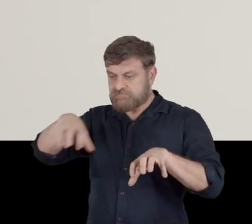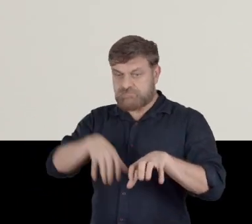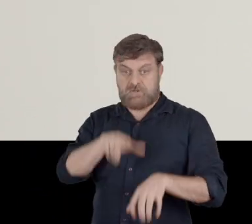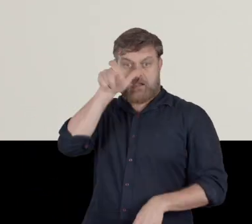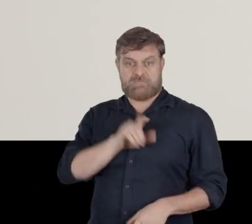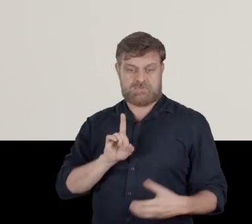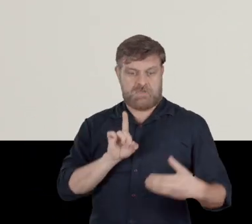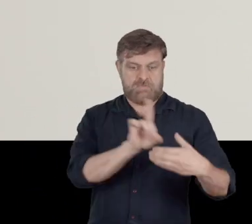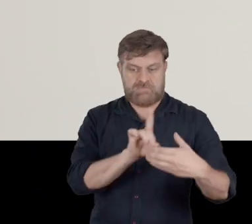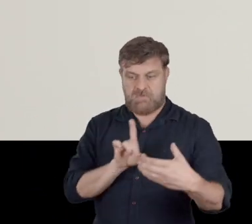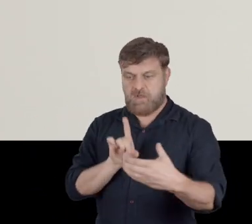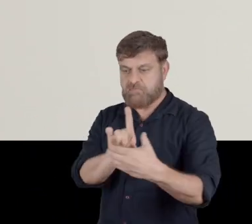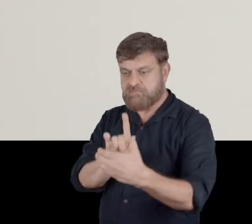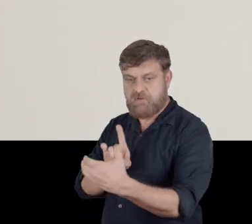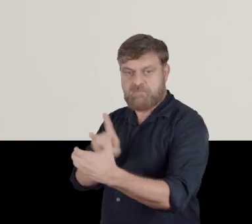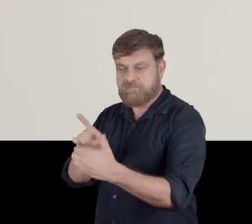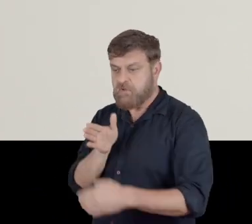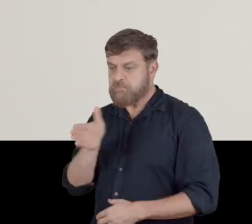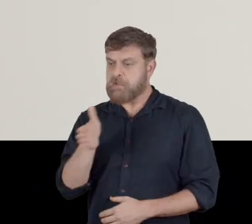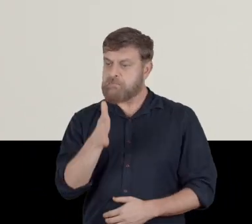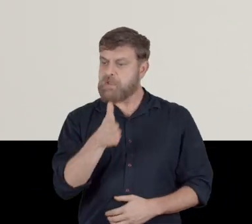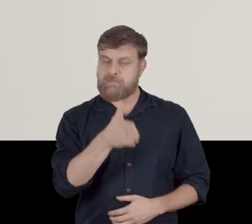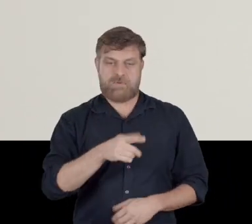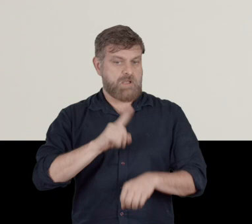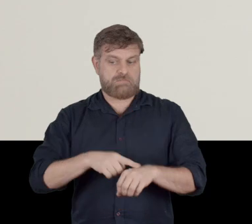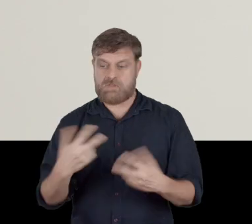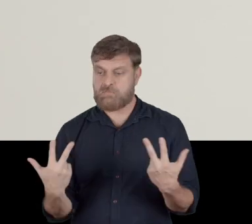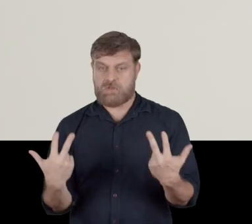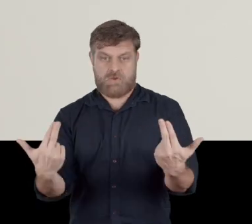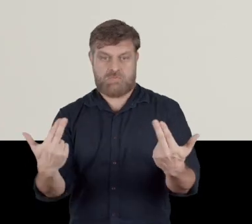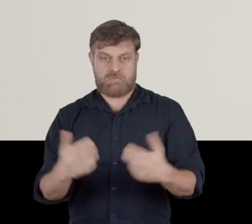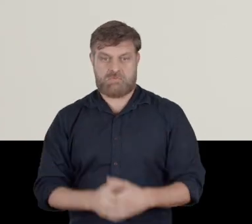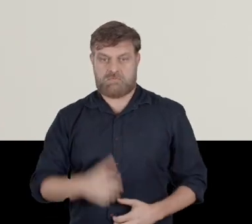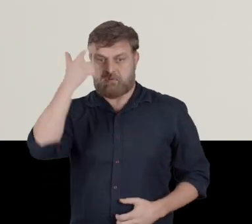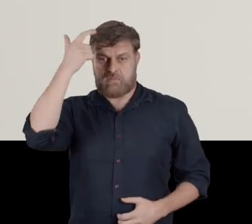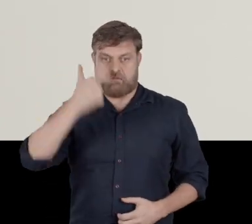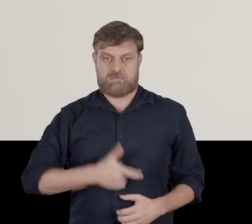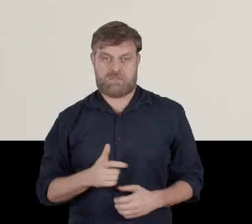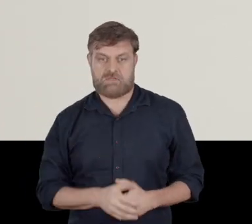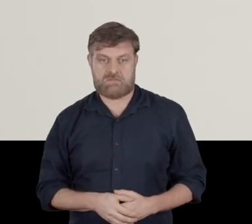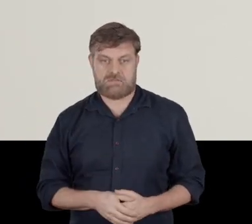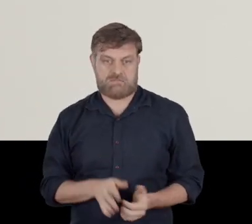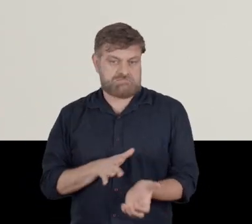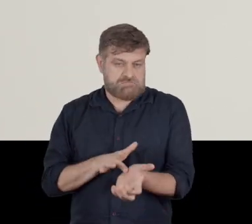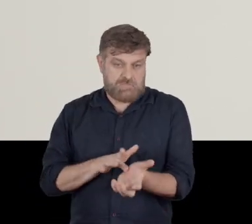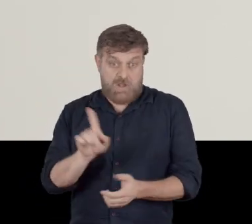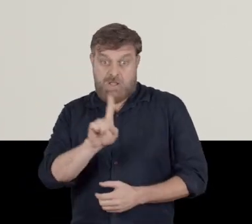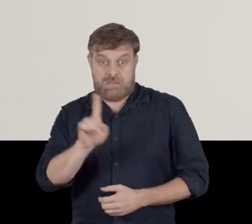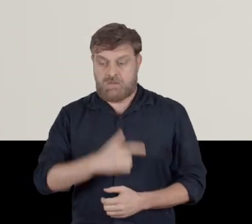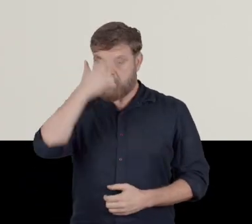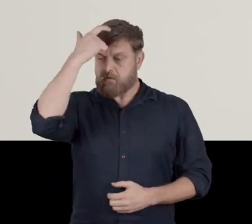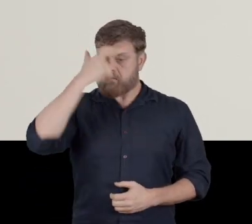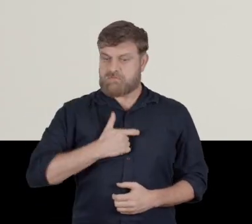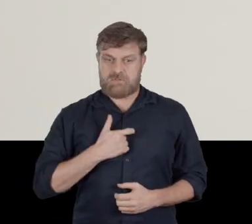porque a mesma pessoa pertence a diversas segmentação ao mesmo tempo Ela não tá se traindo, ela só é mais complexa.